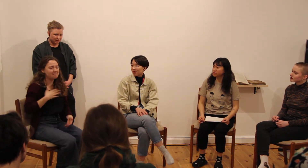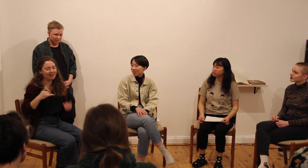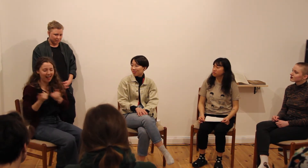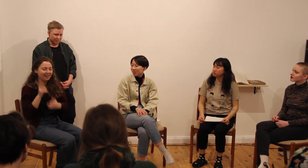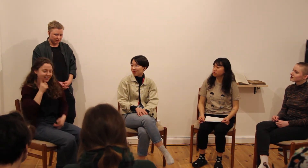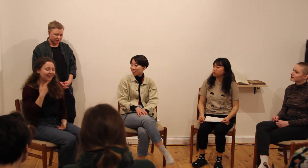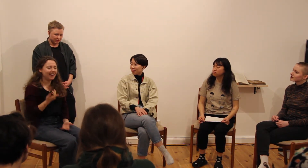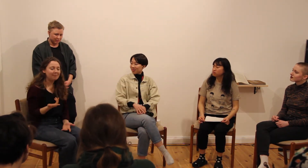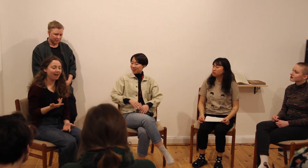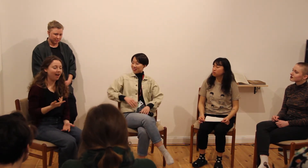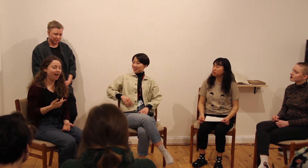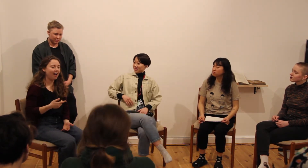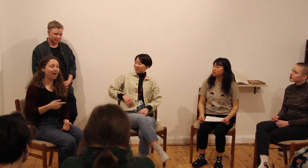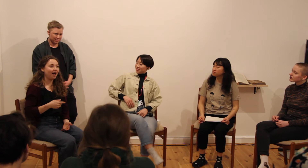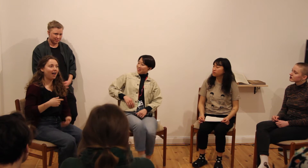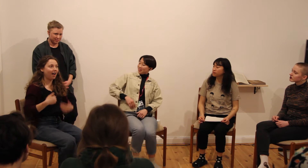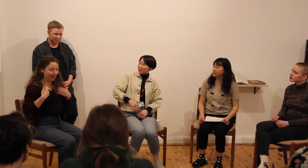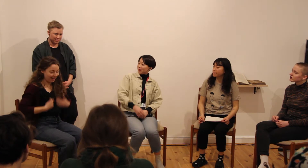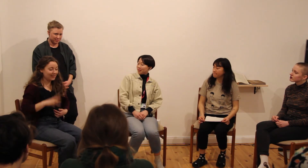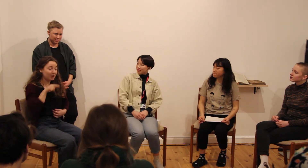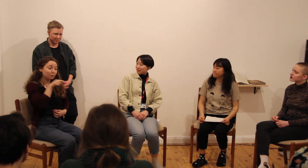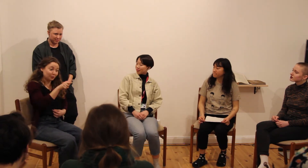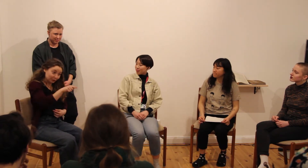Also dass ich ein CODA bin und taube Eltern habe, ja das wusste ich.